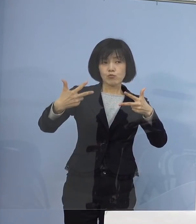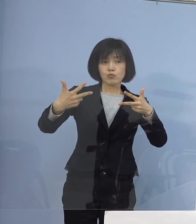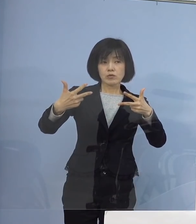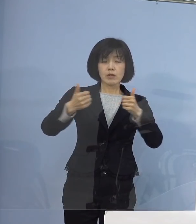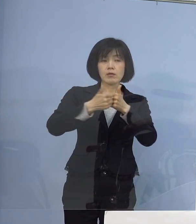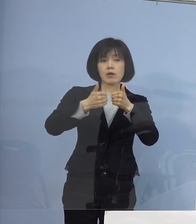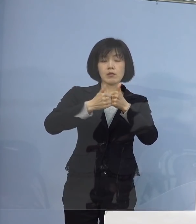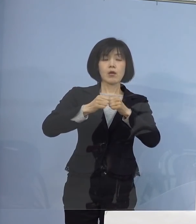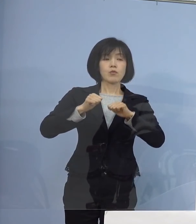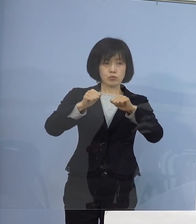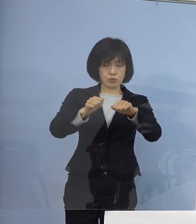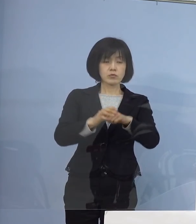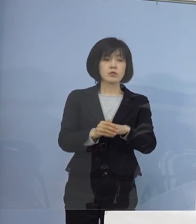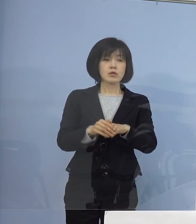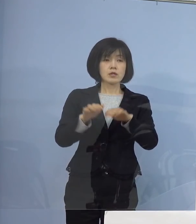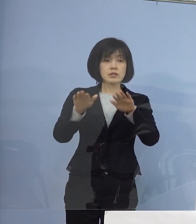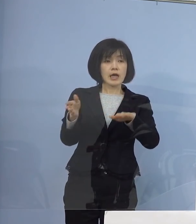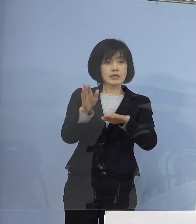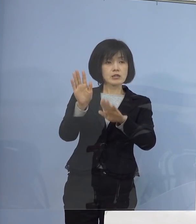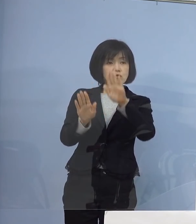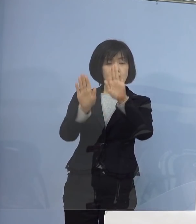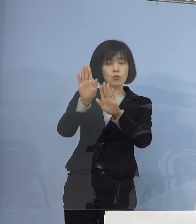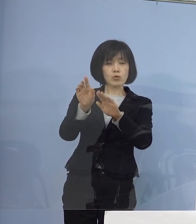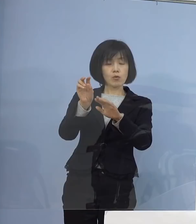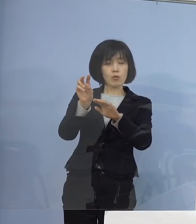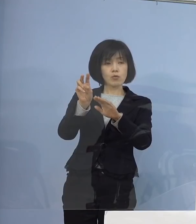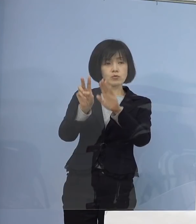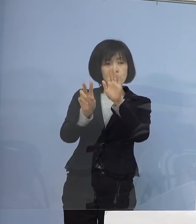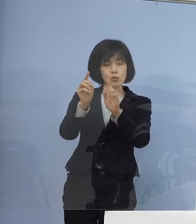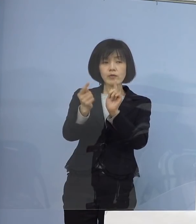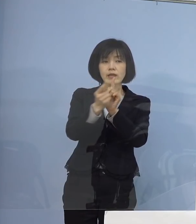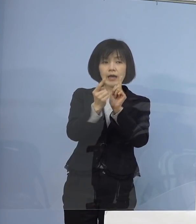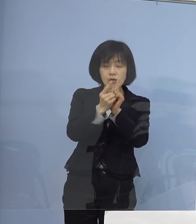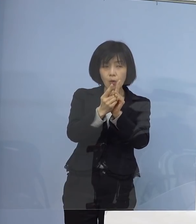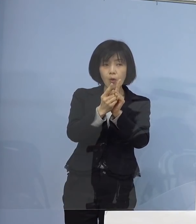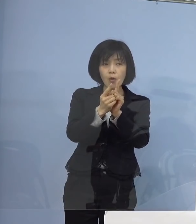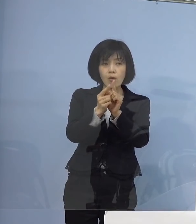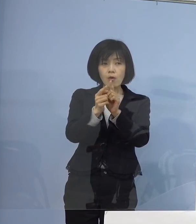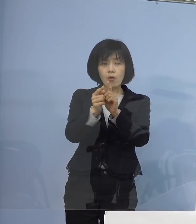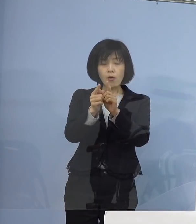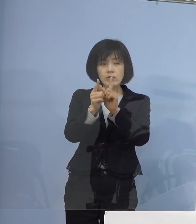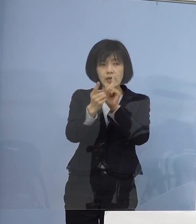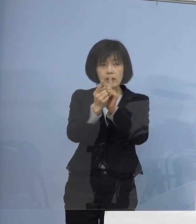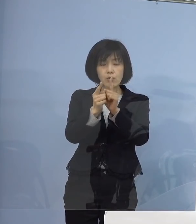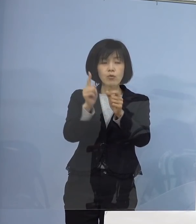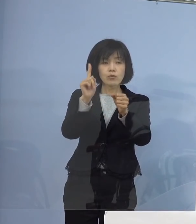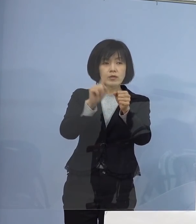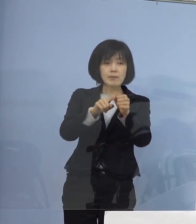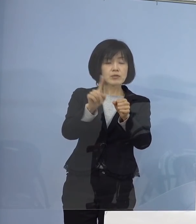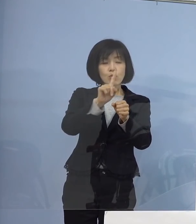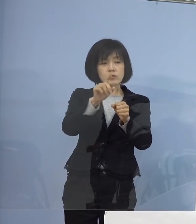昨今の感染急拡大 これに対応する迎え撃っていく医療提供体制の整備について